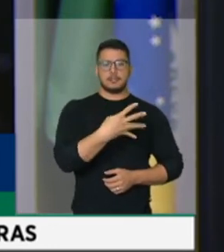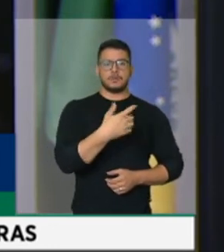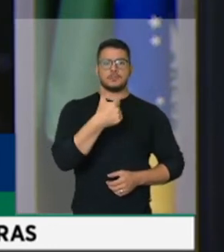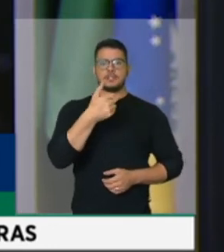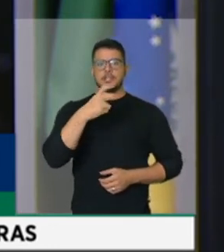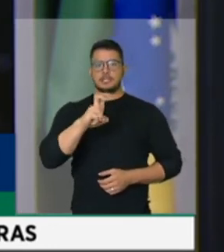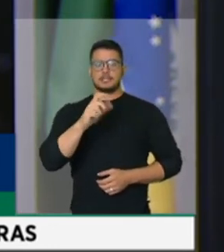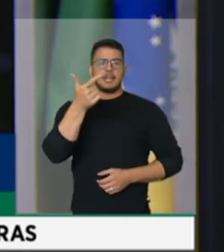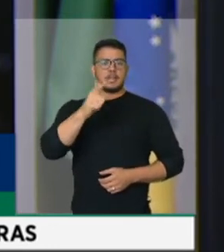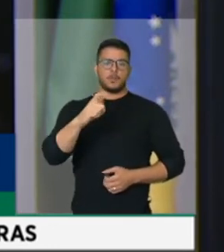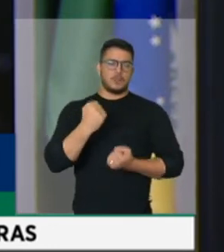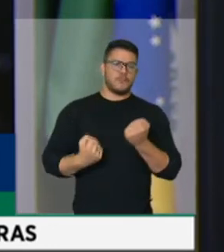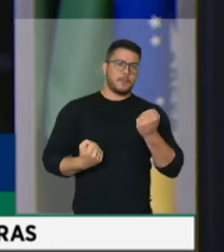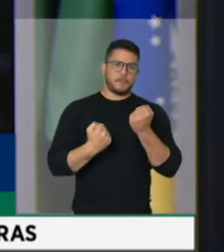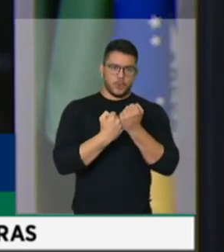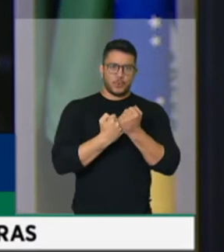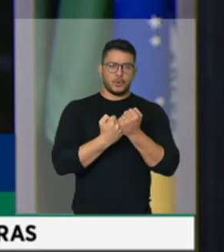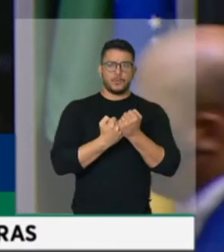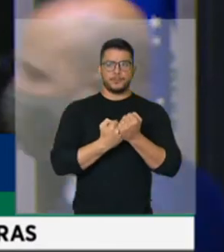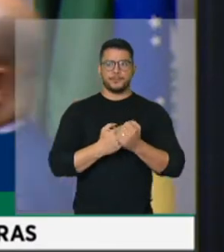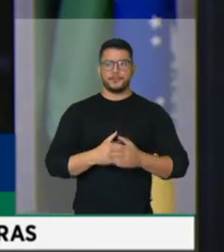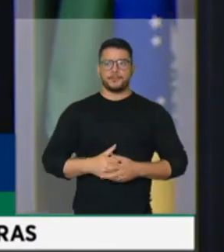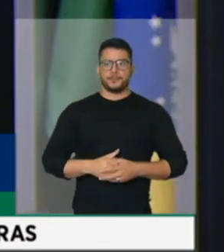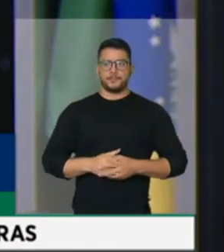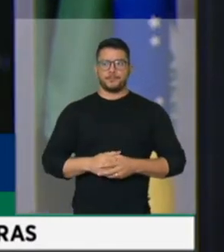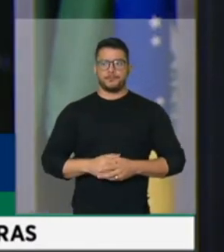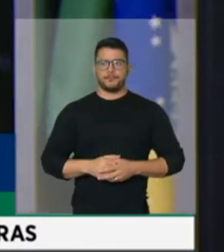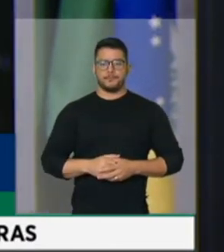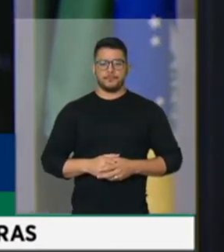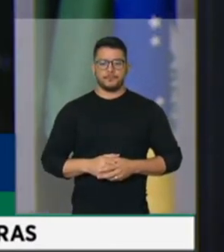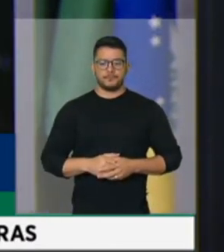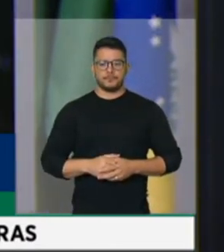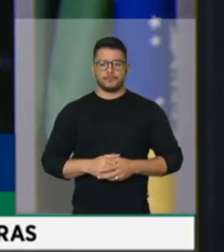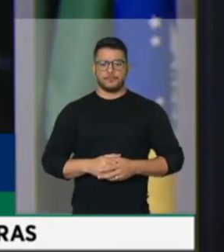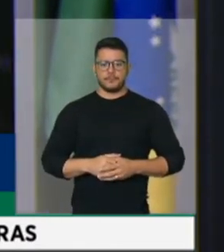EMENDAS DE PLENÁRIO. AS EMENDAS DE PLENÁRIO N° 2, DURANTE A DISCUSSÃO DA MATÉRIA FORAM APRESENTADAS 16